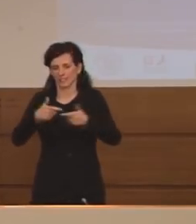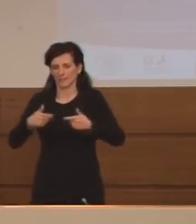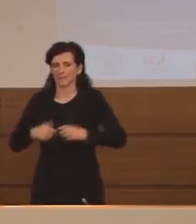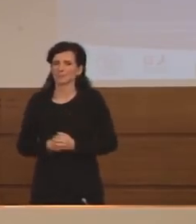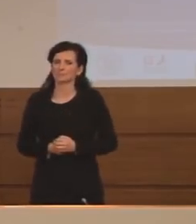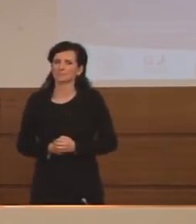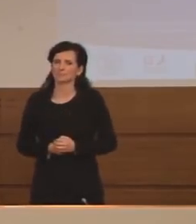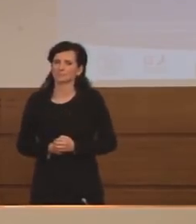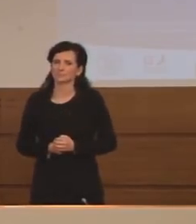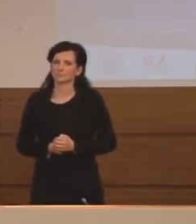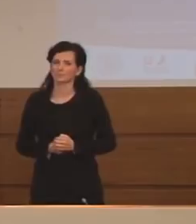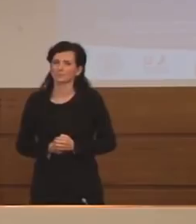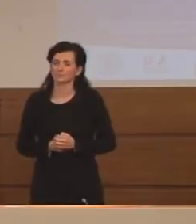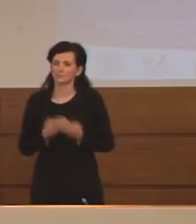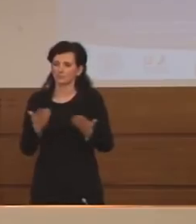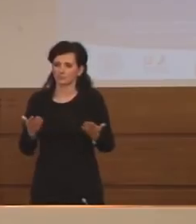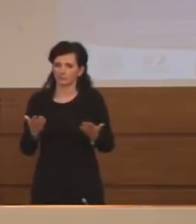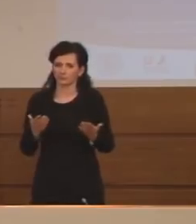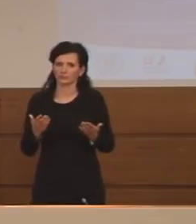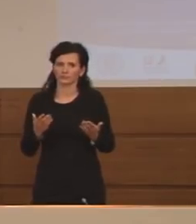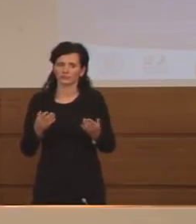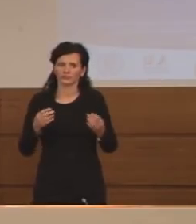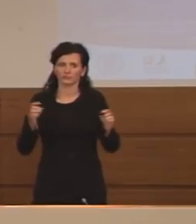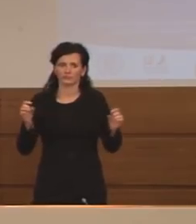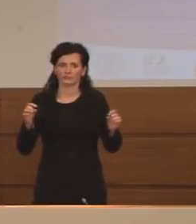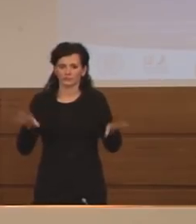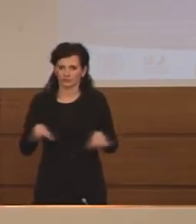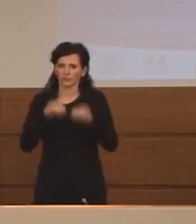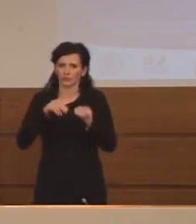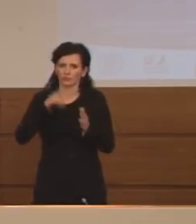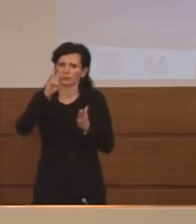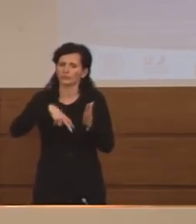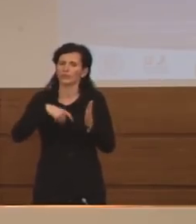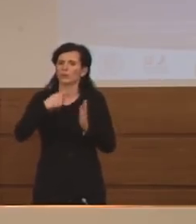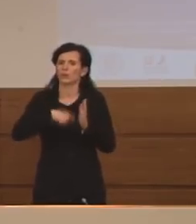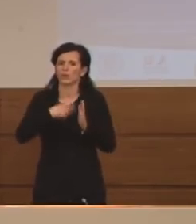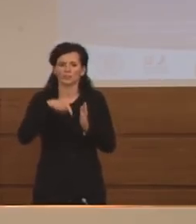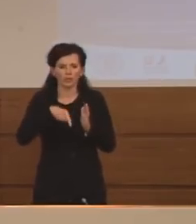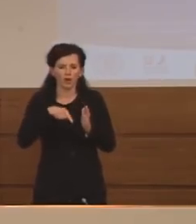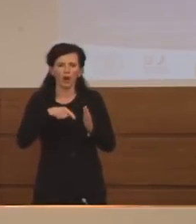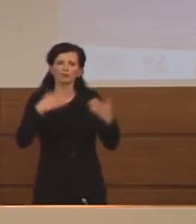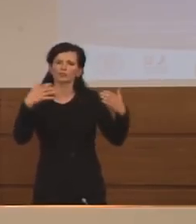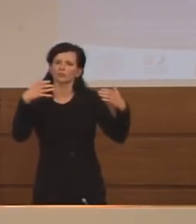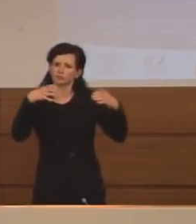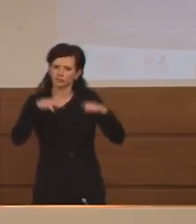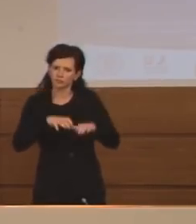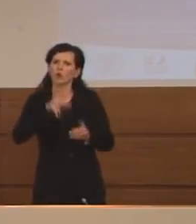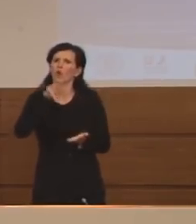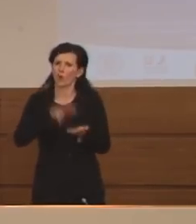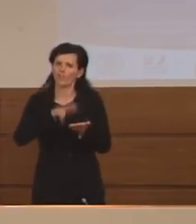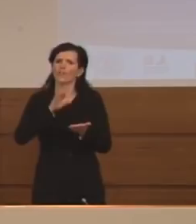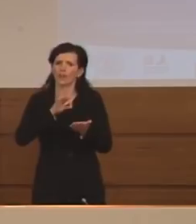Partiamo con i dati di oggi. Oggi si conferma una diminuzione del trend di crescita dei contagiati,